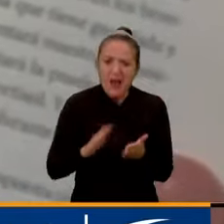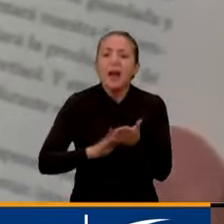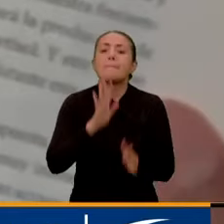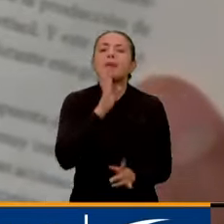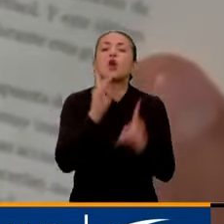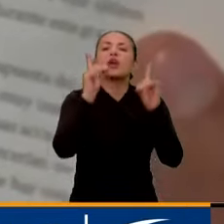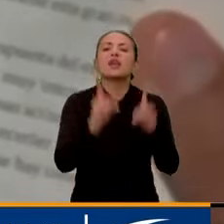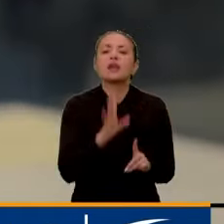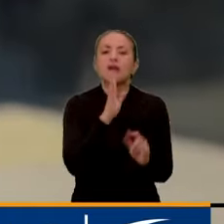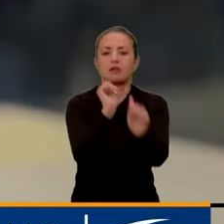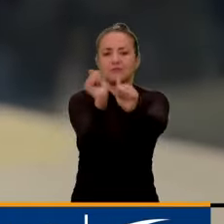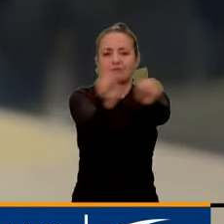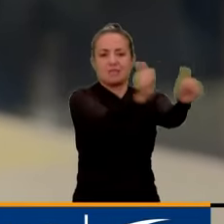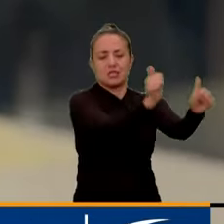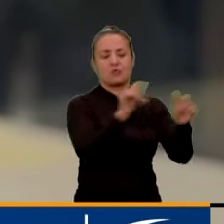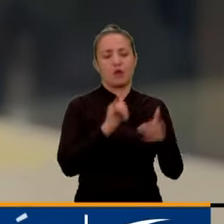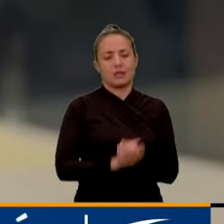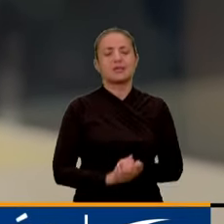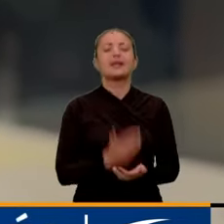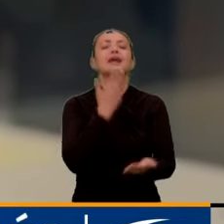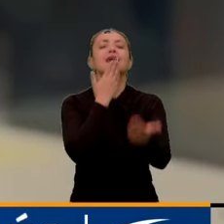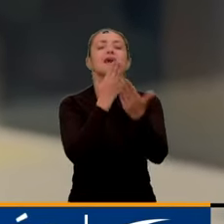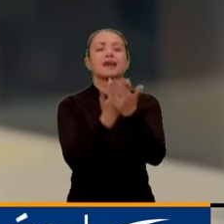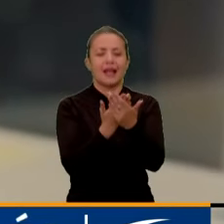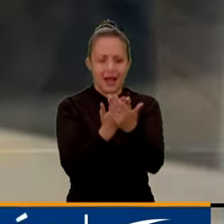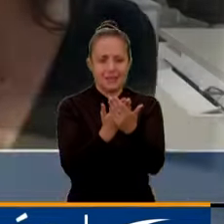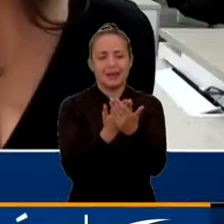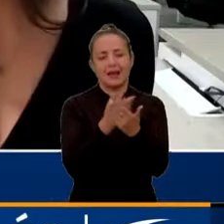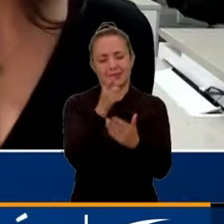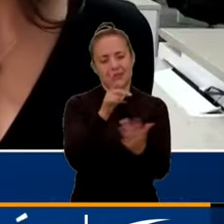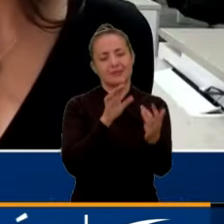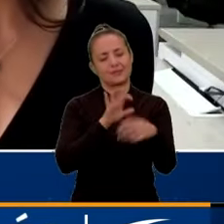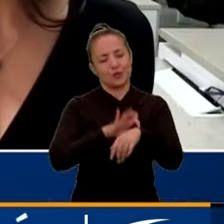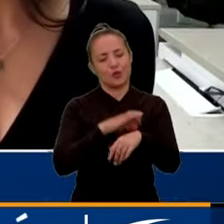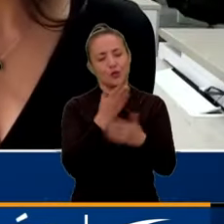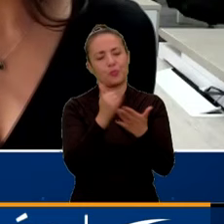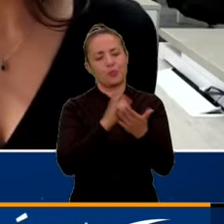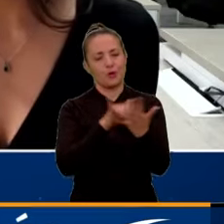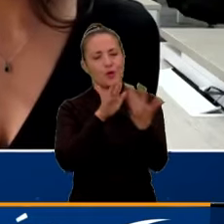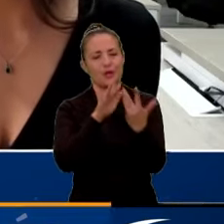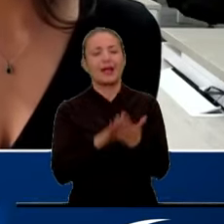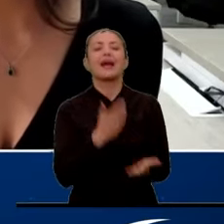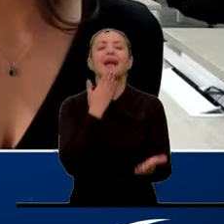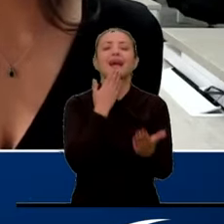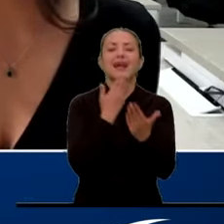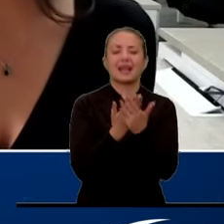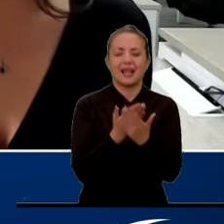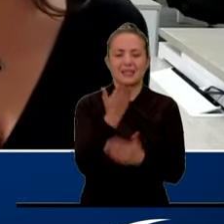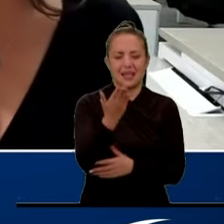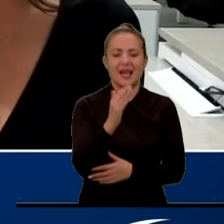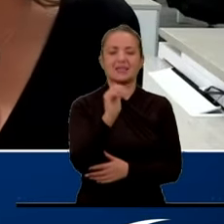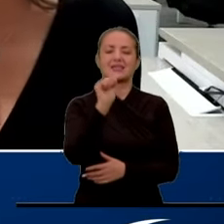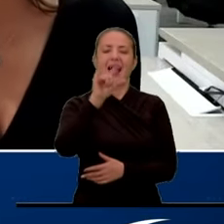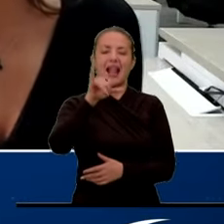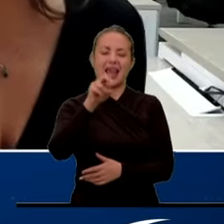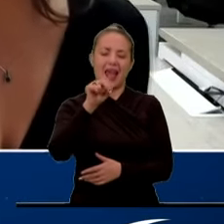explicar cuáles son los mecanismos que conducen a eso pero también quiero demostrarse que existe un camino y el único camino es su. ))) muchas gracias, doctor Carlo